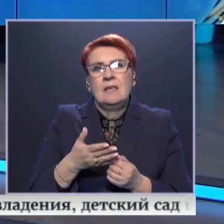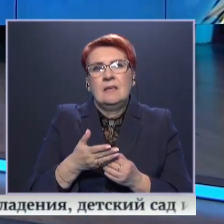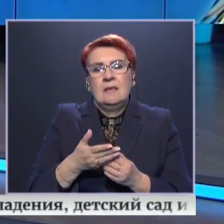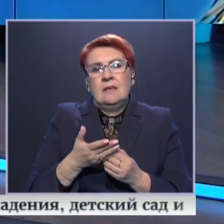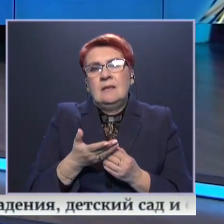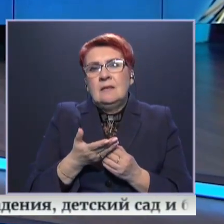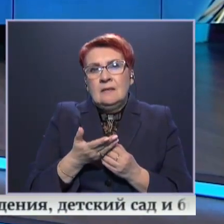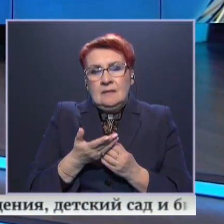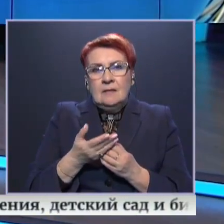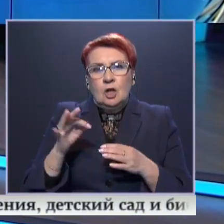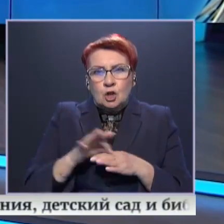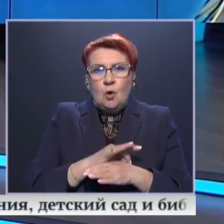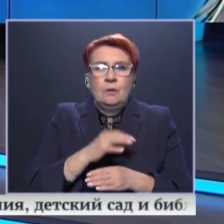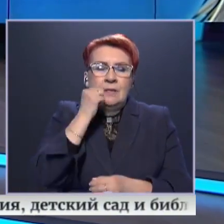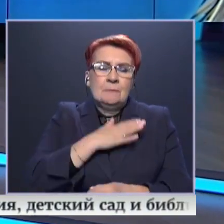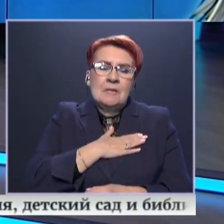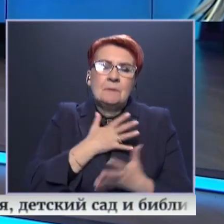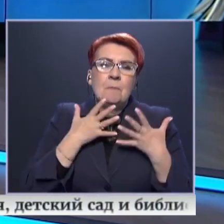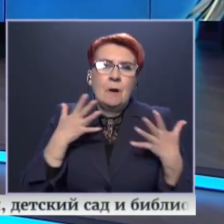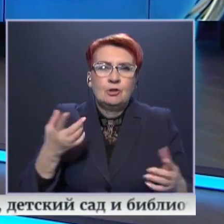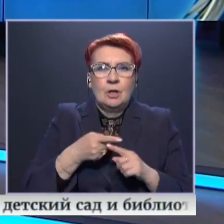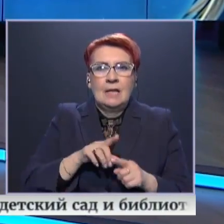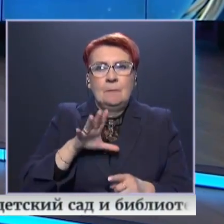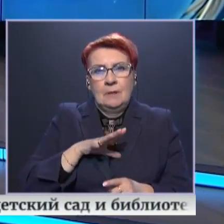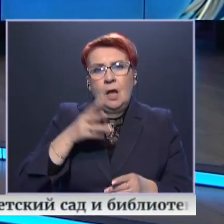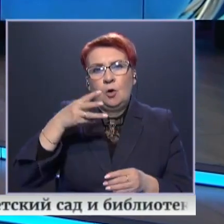Надежда Спасибо вам большое это была рубрика Мы русские